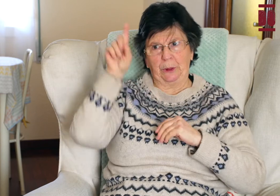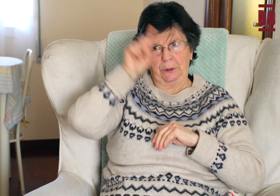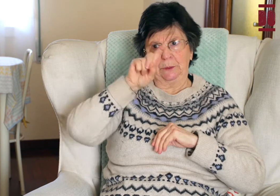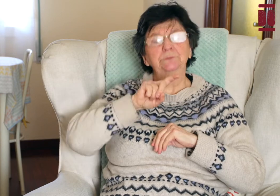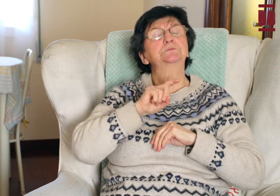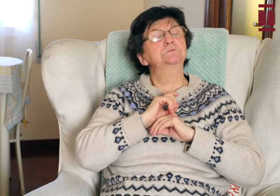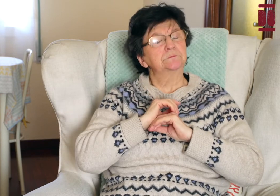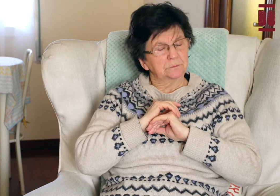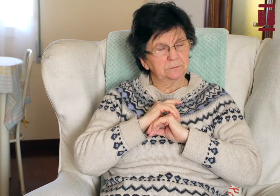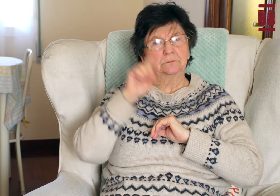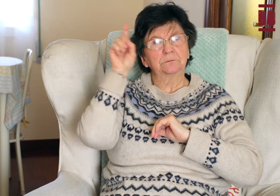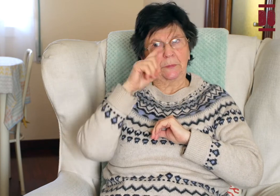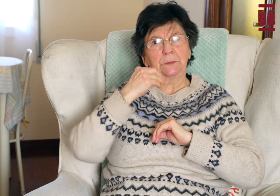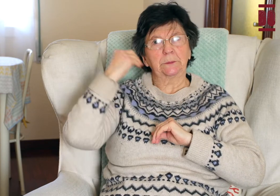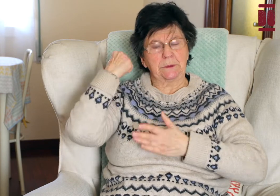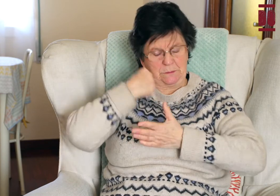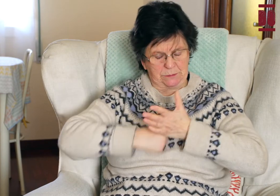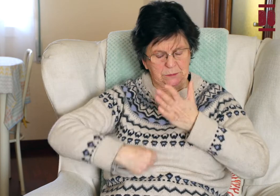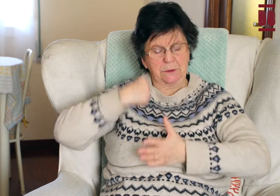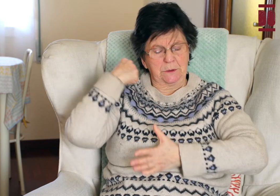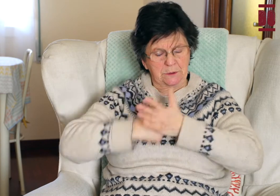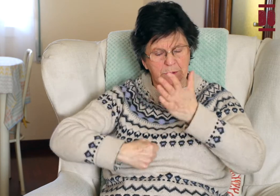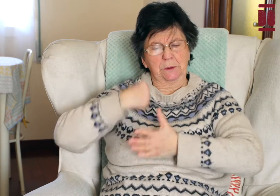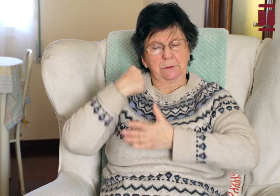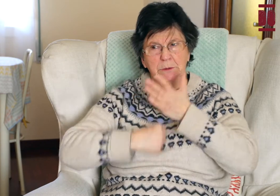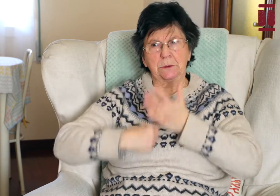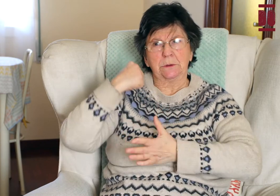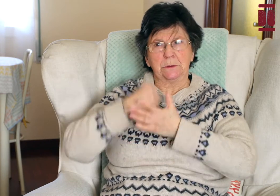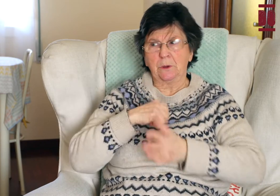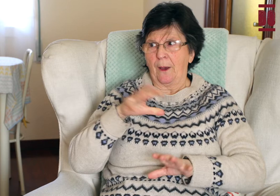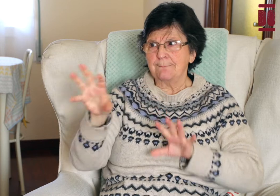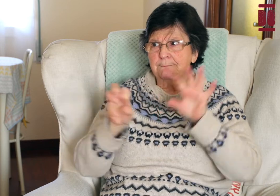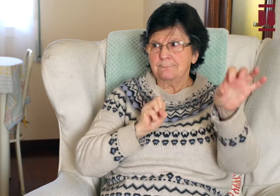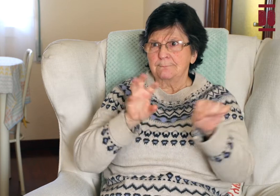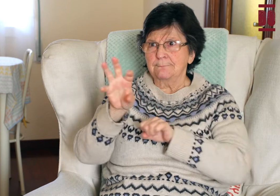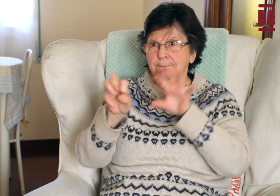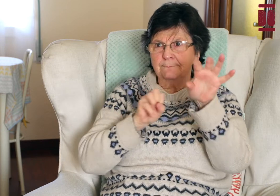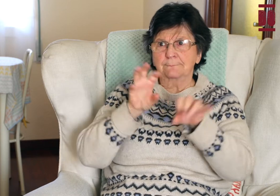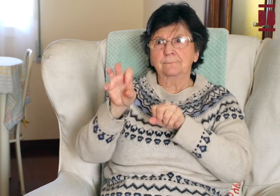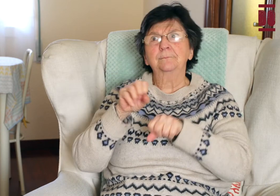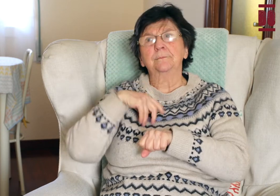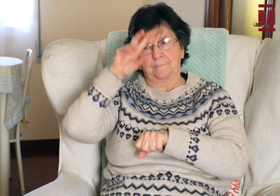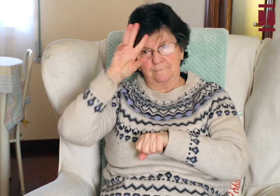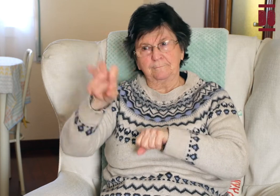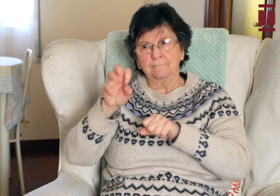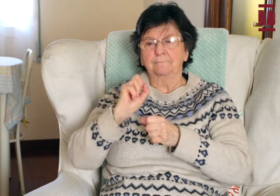Sí, con mucha constancia, aprendí muchas cosas. Me preocupaba por aprender, escribir y coser.